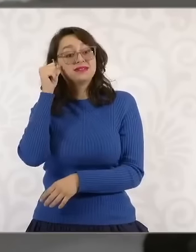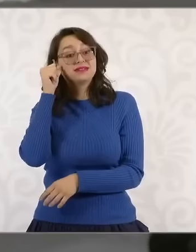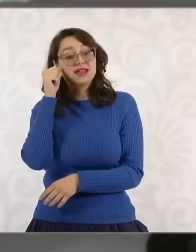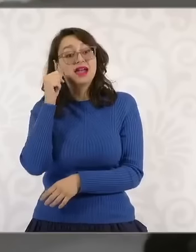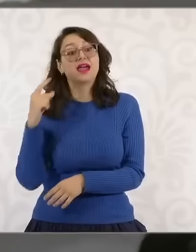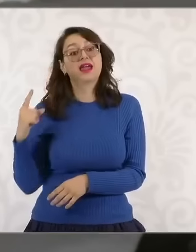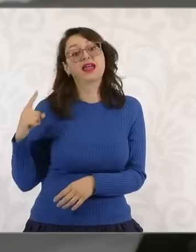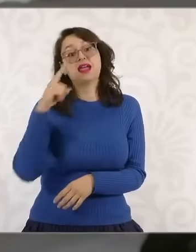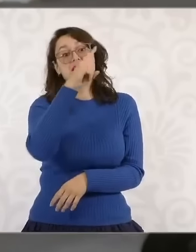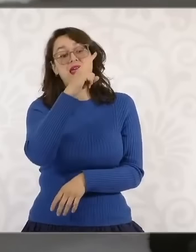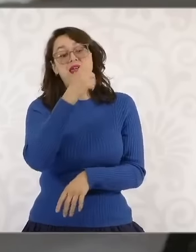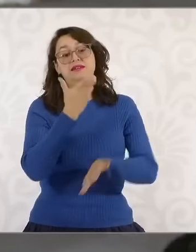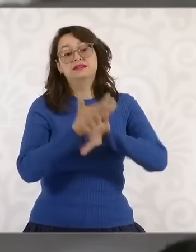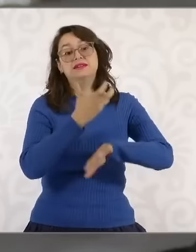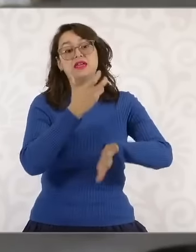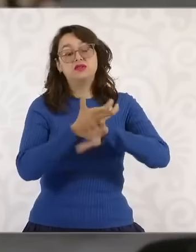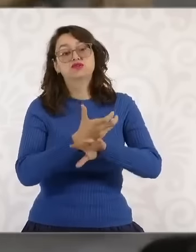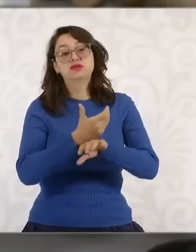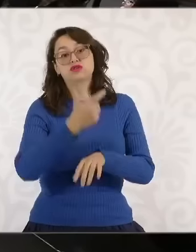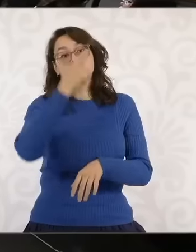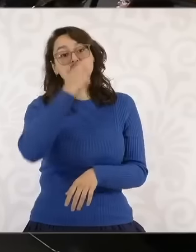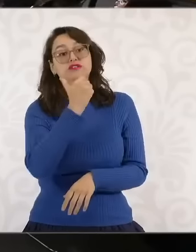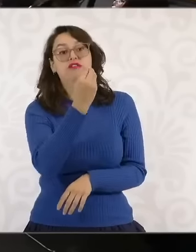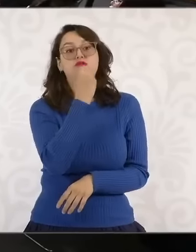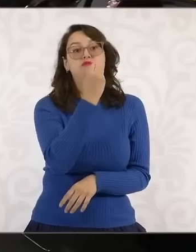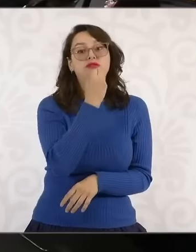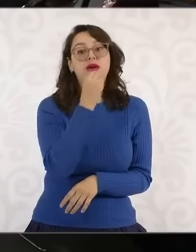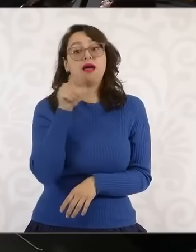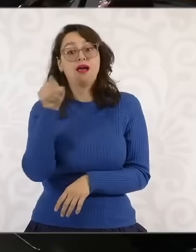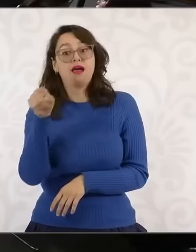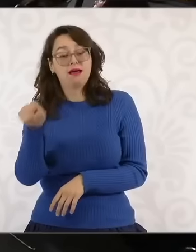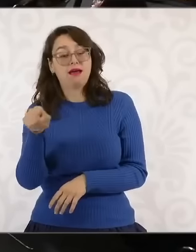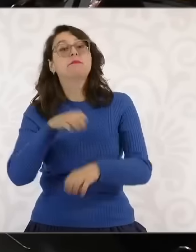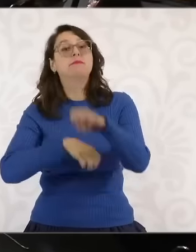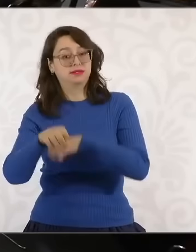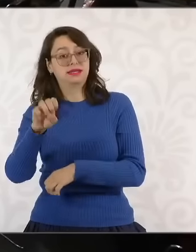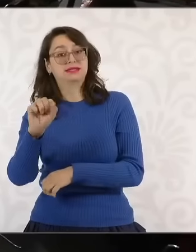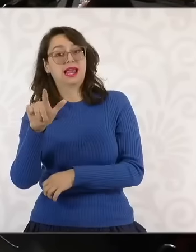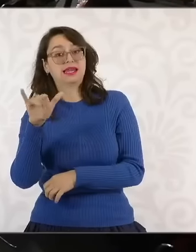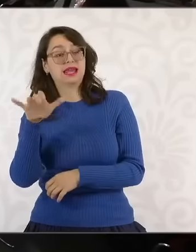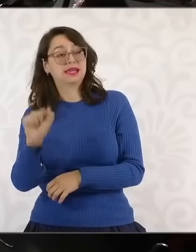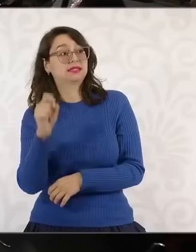con Donald Trump en una cena que se tuvo el día de ayer? Lo que presentamos aquí es a lo que tienen